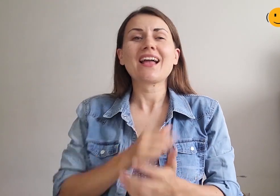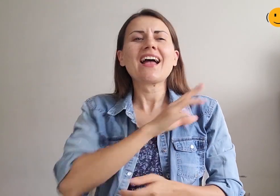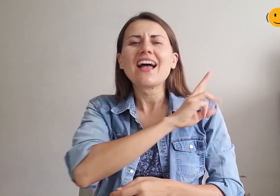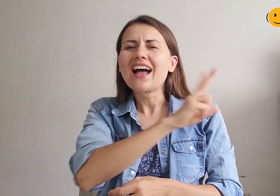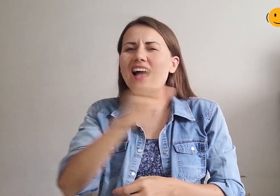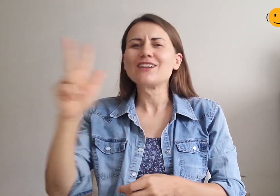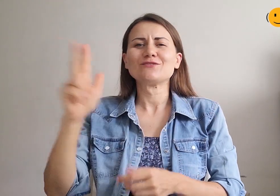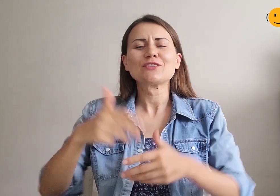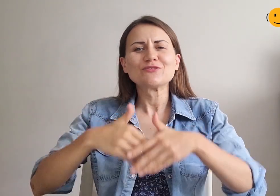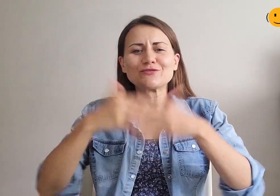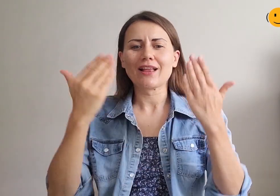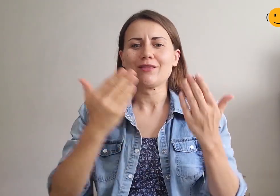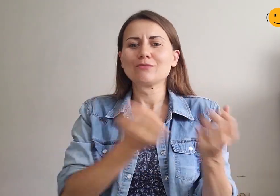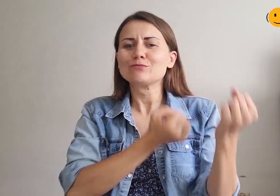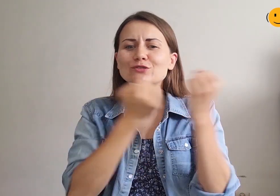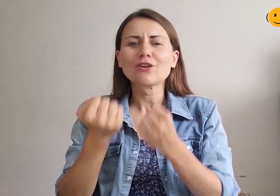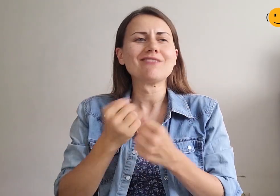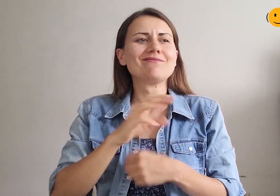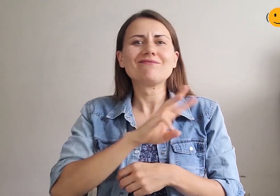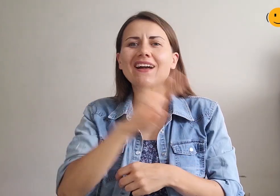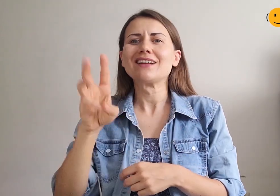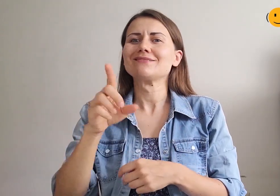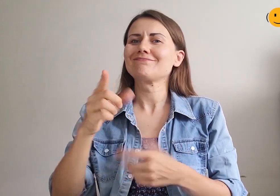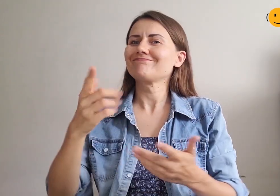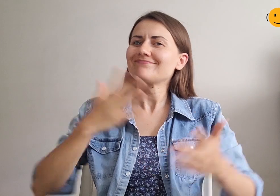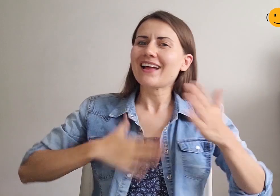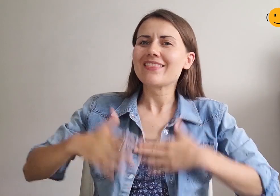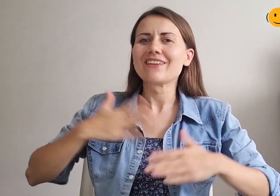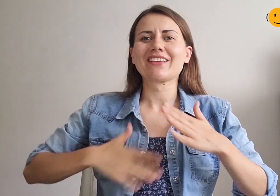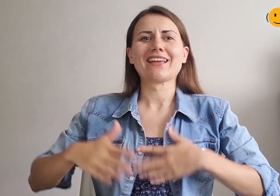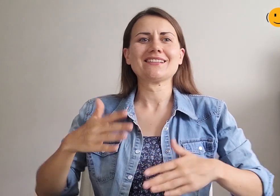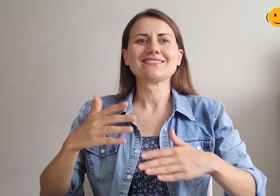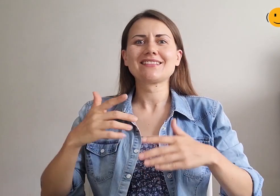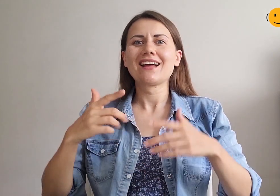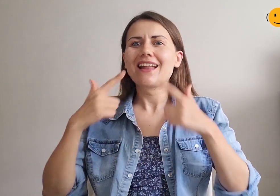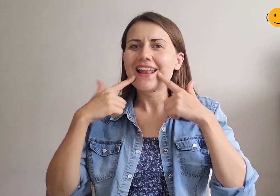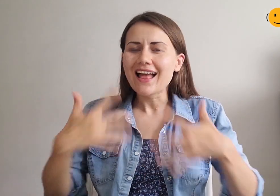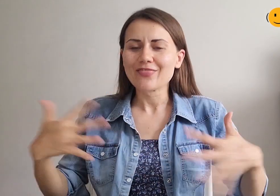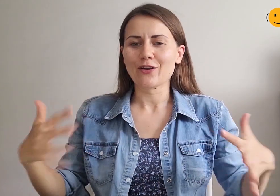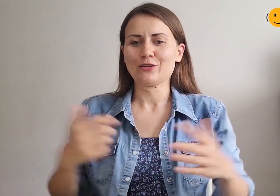Niech każdy dzień przynosi Wam radość i satysfakcję.